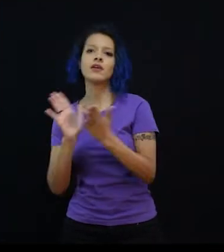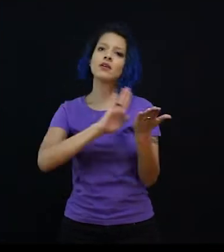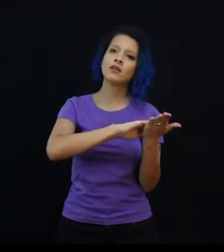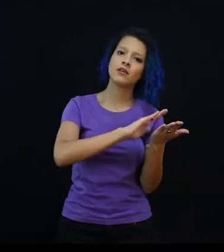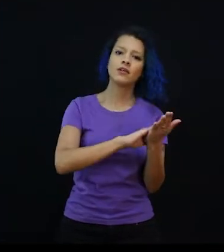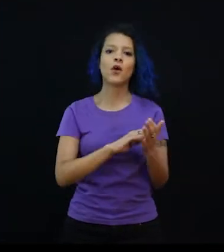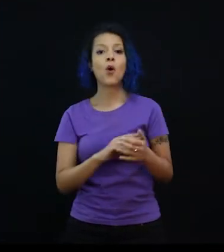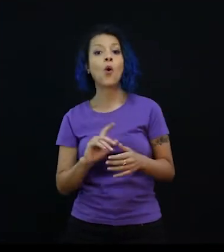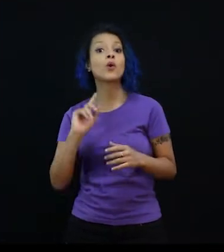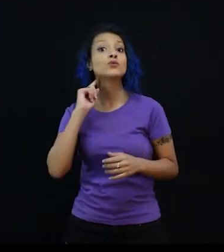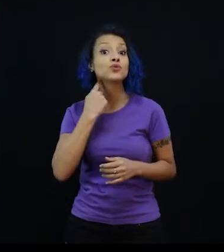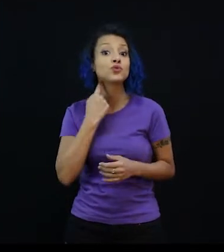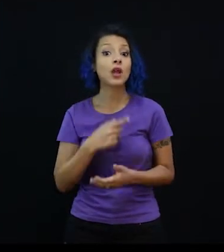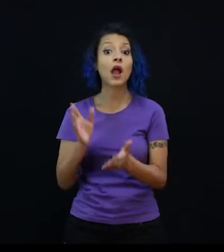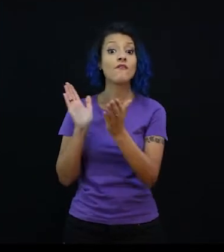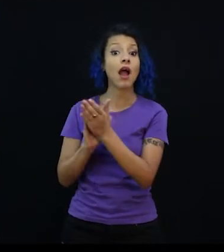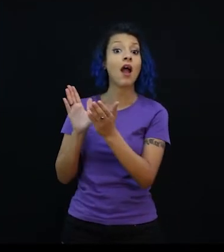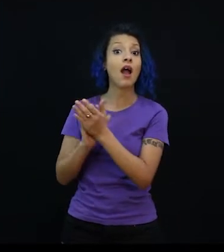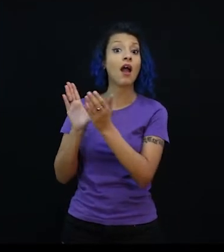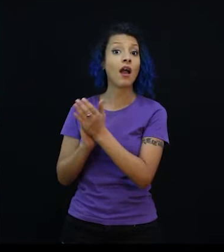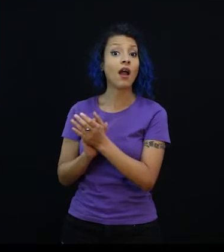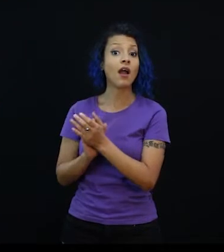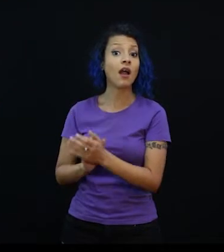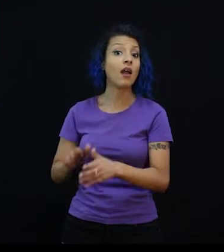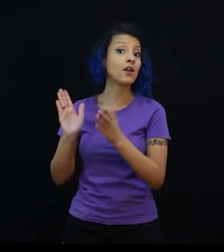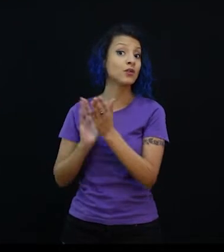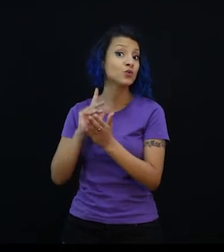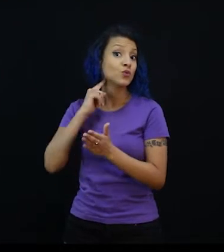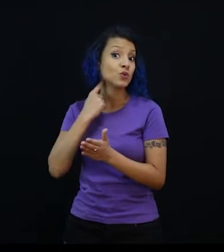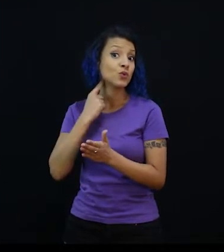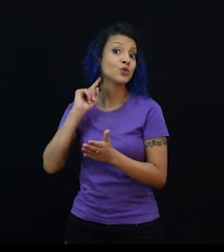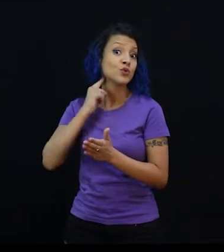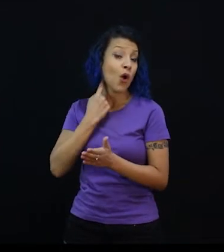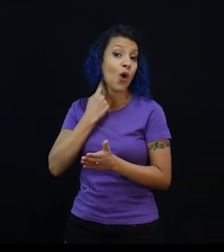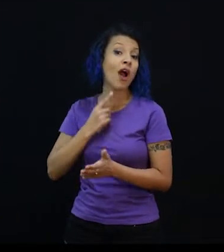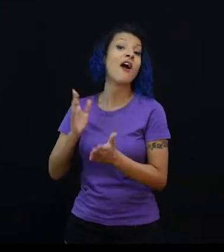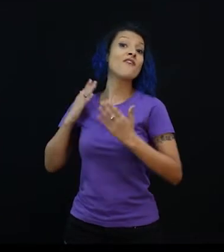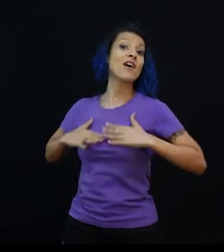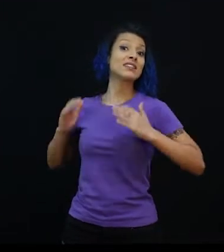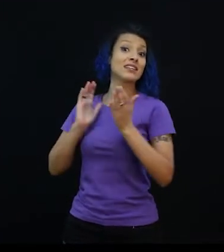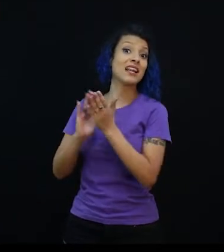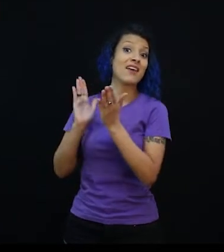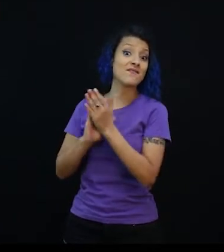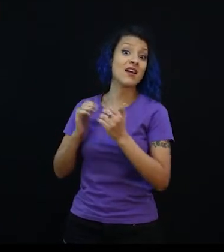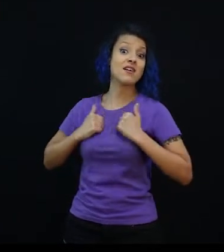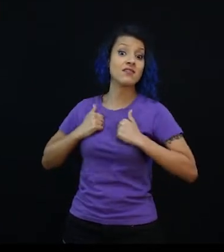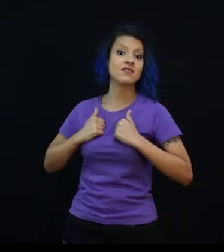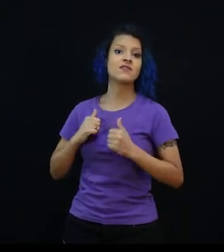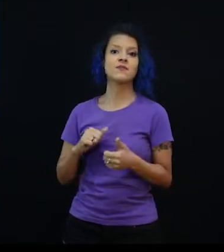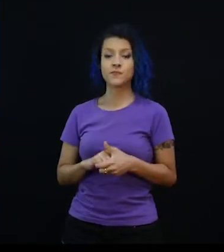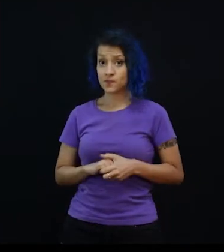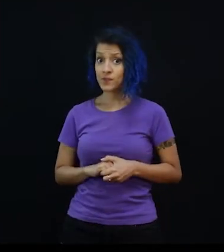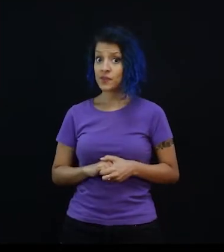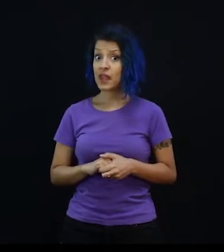Se está sujo, faça se lavar Se está sujo, faça se esfregar A gente vai batucando